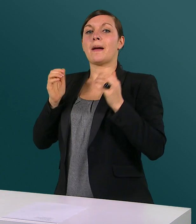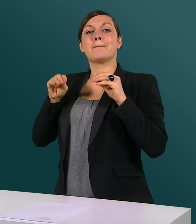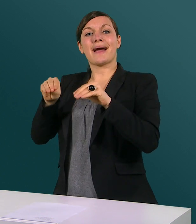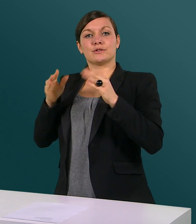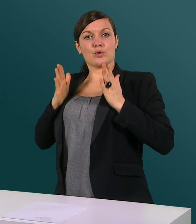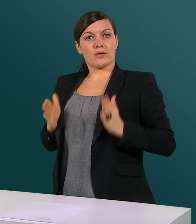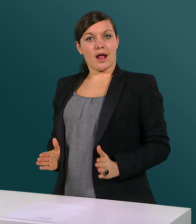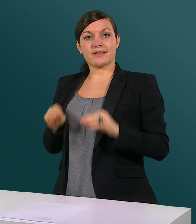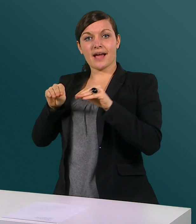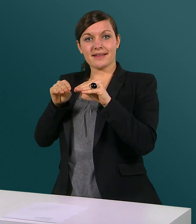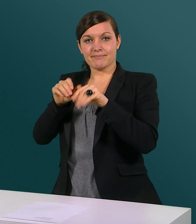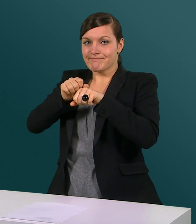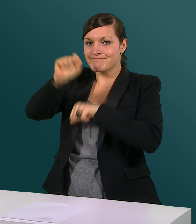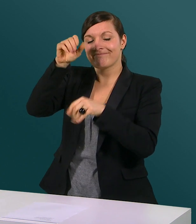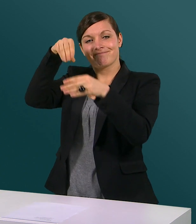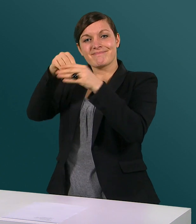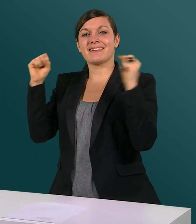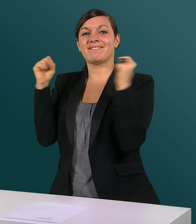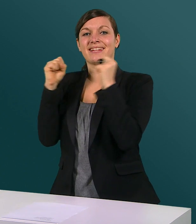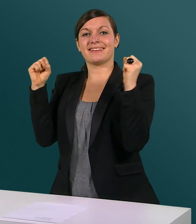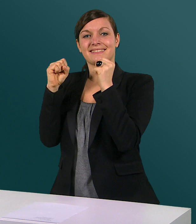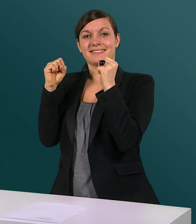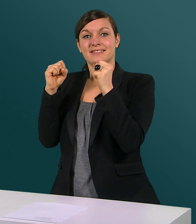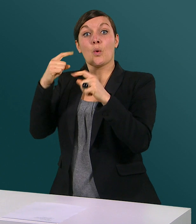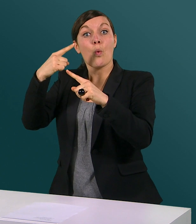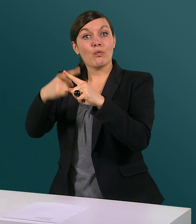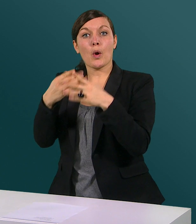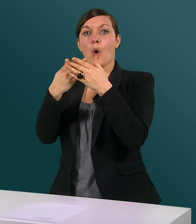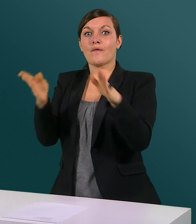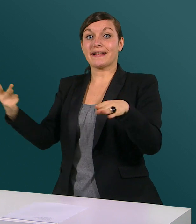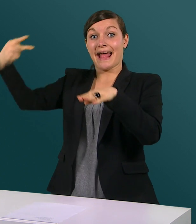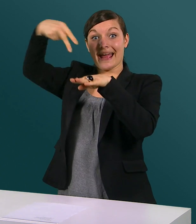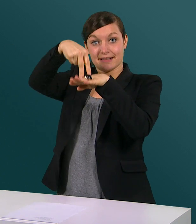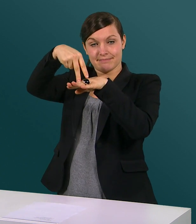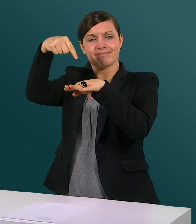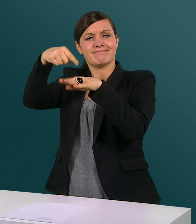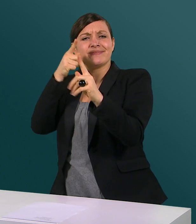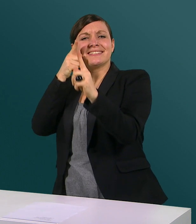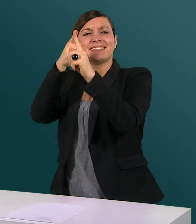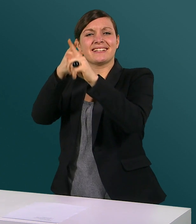diplomierter Personaltrainer im Fitness. Und er tritt öffentlich auf mit dem Ziel,